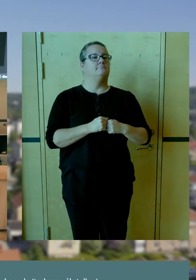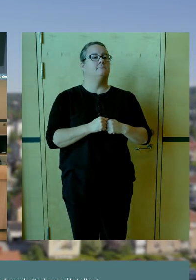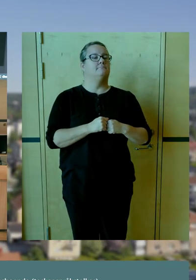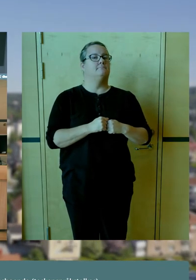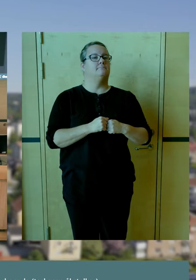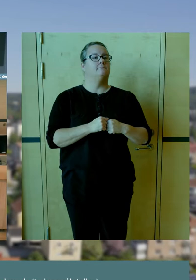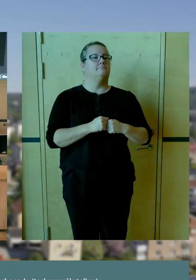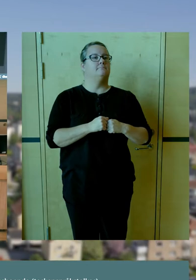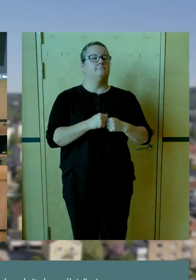Bertil Almgren